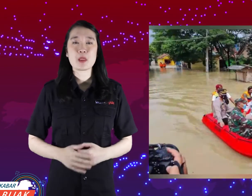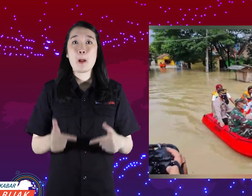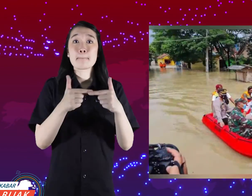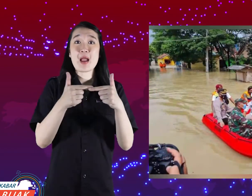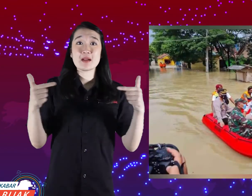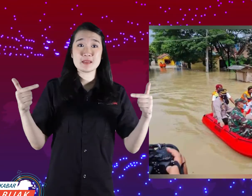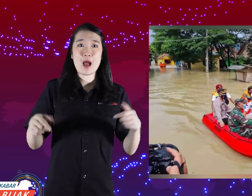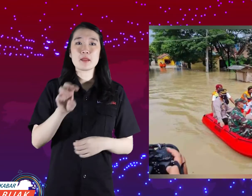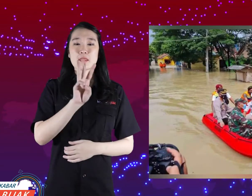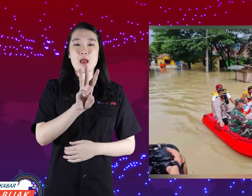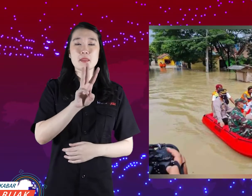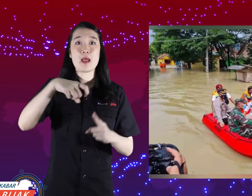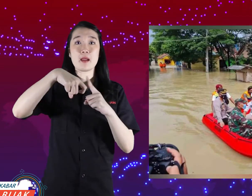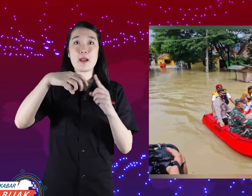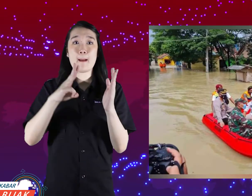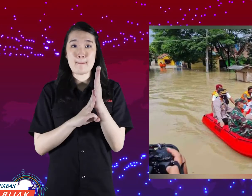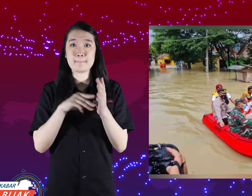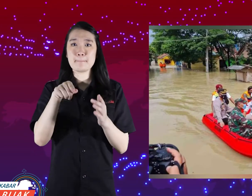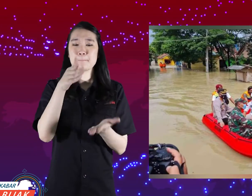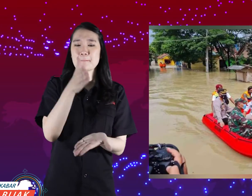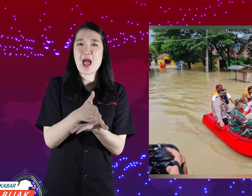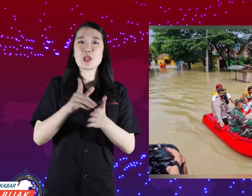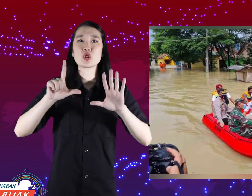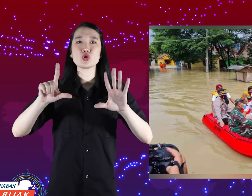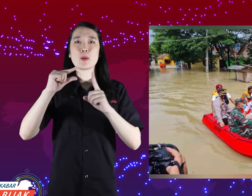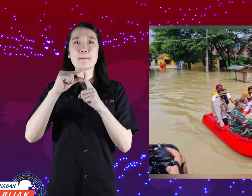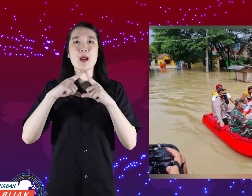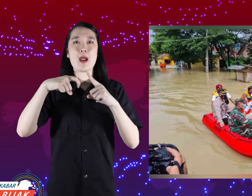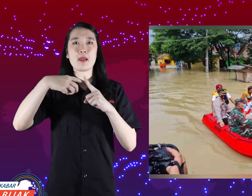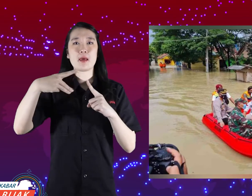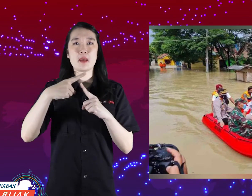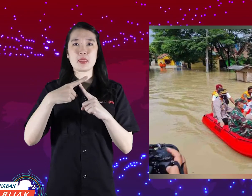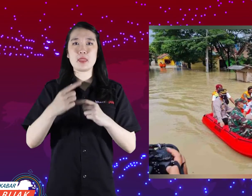Total yang akan ditangani, sepanjang 33KM yang akan dibagi menjadi 7 paket.